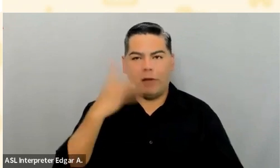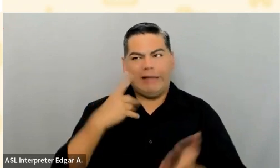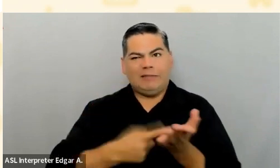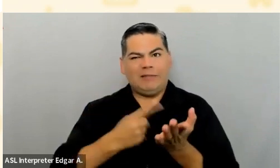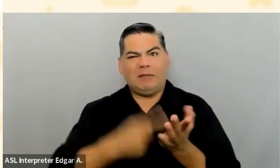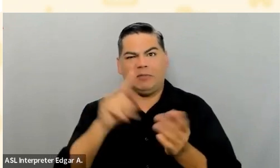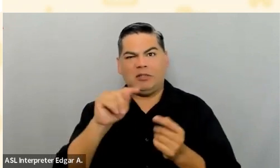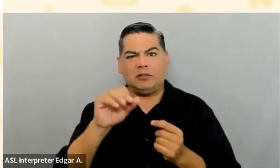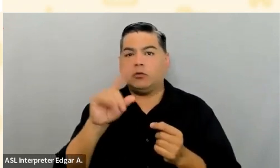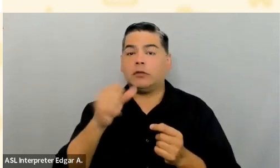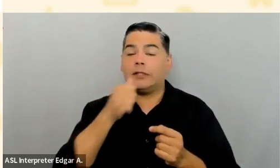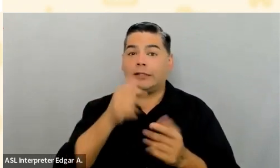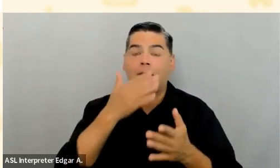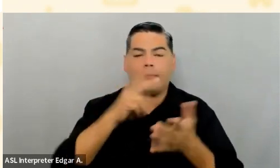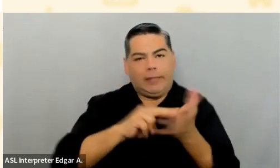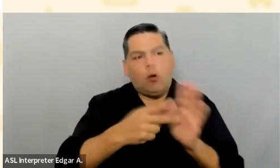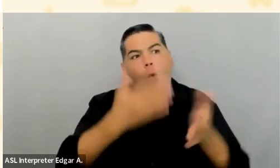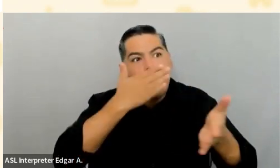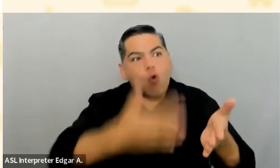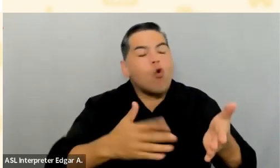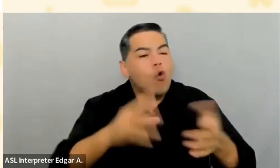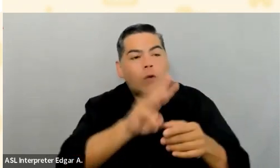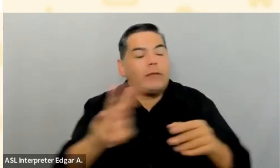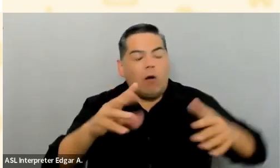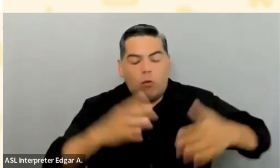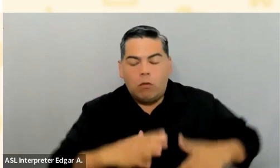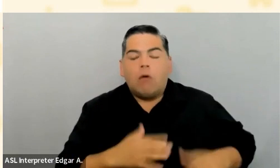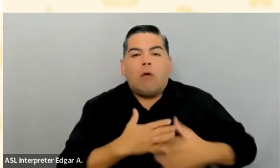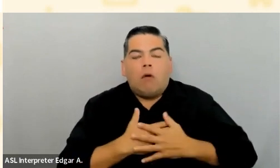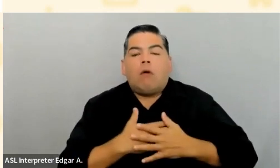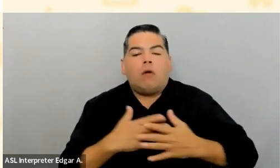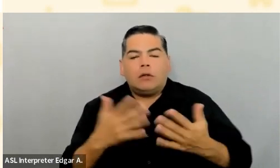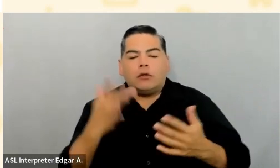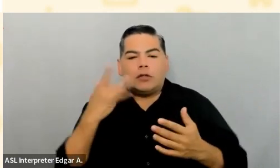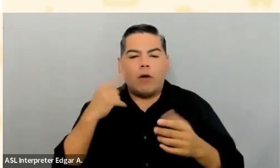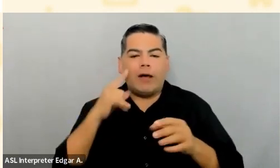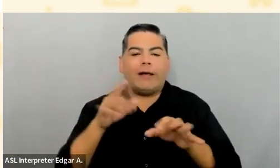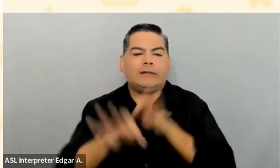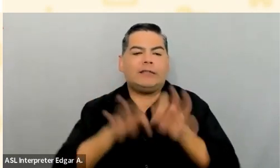si el autor no entiende completamente lo que está haciendo. Y es por eso que fueron introducidas las Guías de Accessibilidad para Herramientas de Creación,